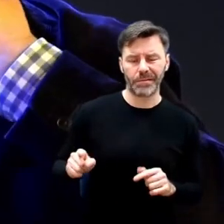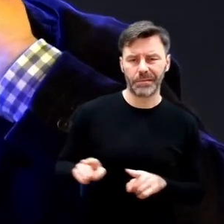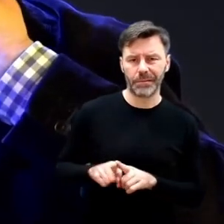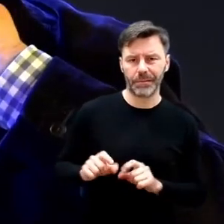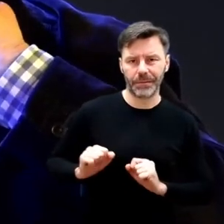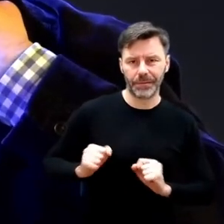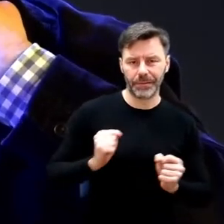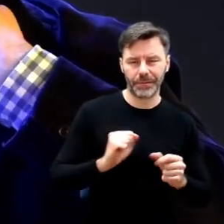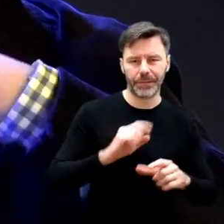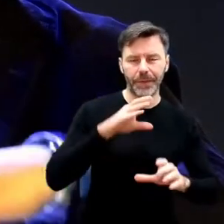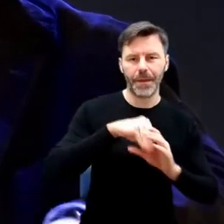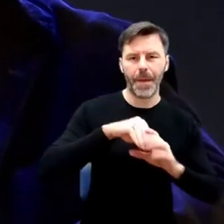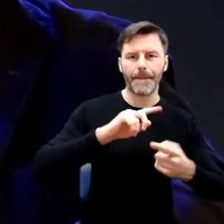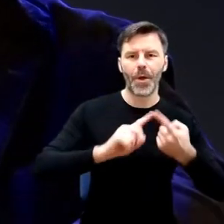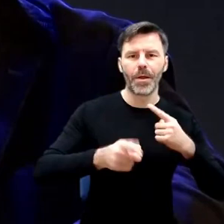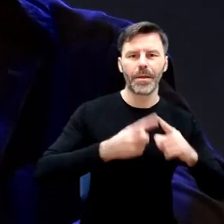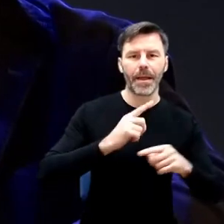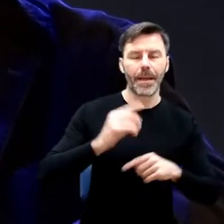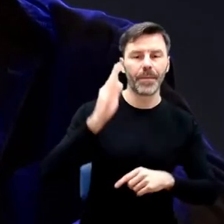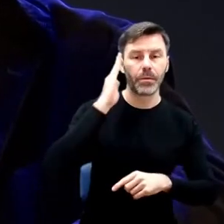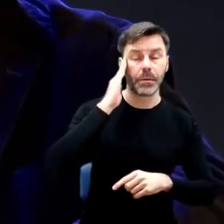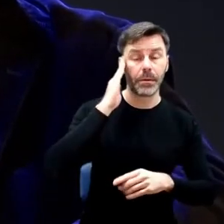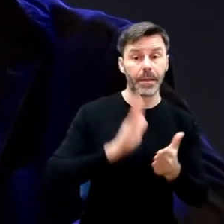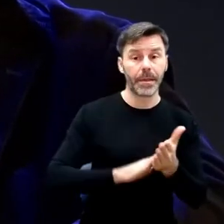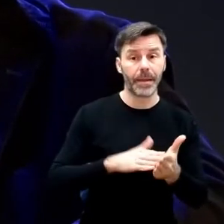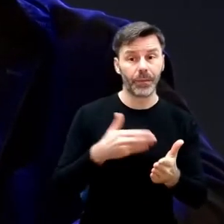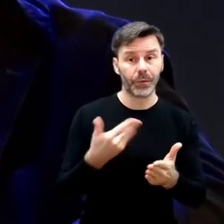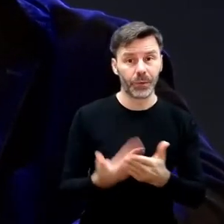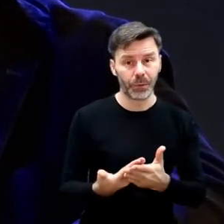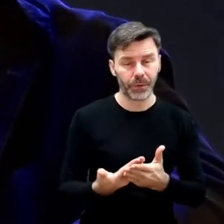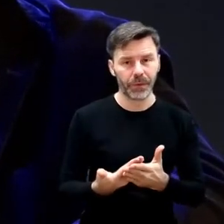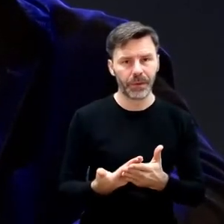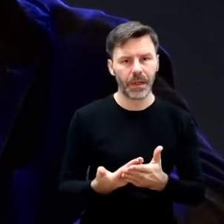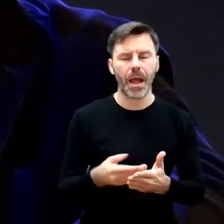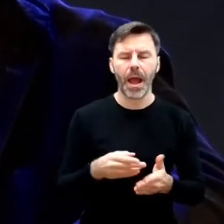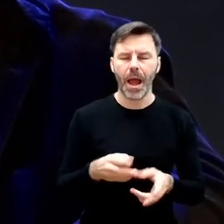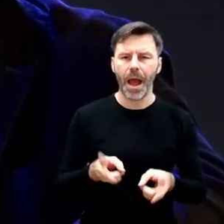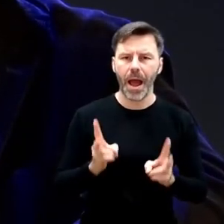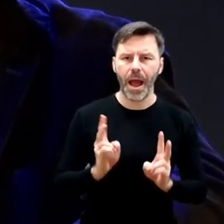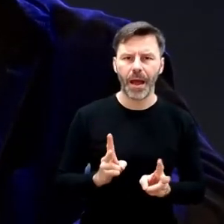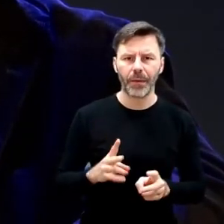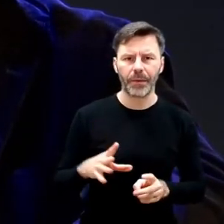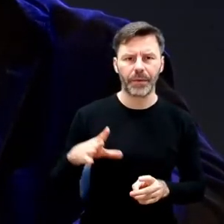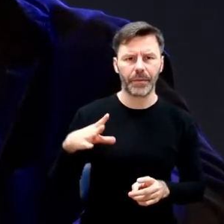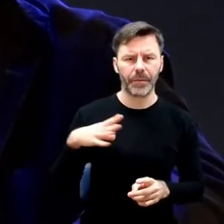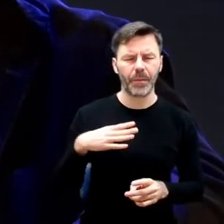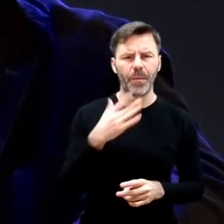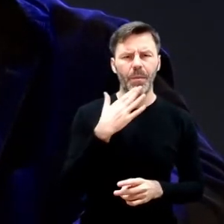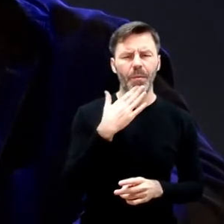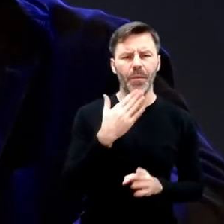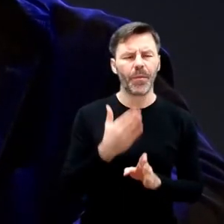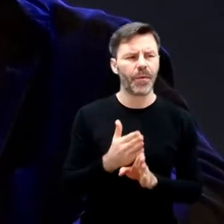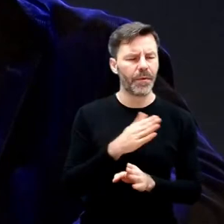Jako przykład, i tam też akurat była mowa o rewitalizacyjnych funduszach mieszkaniowych,